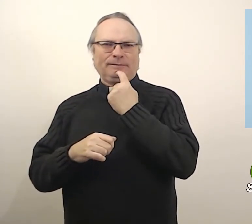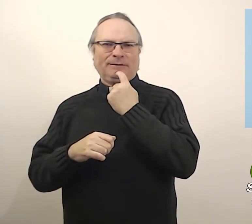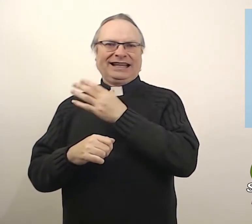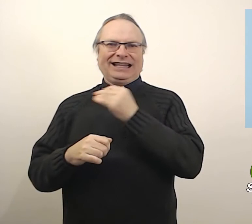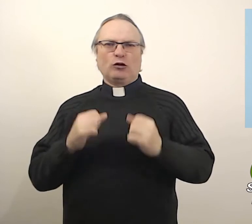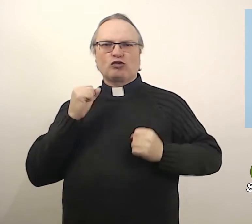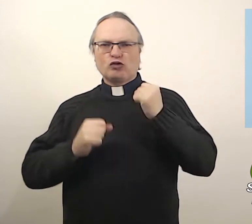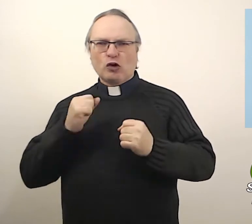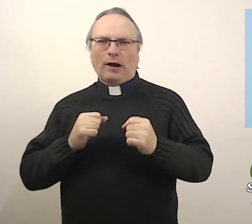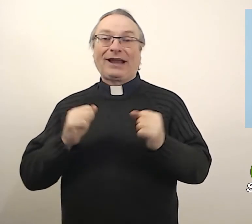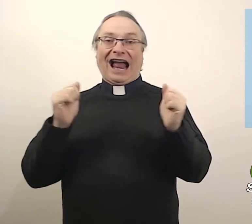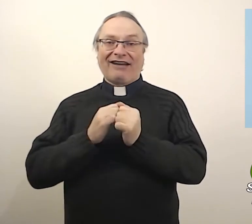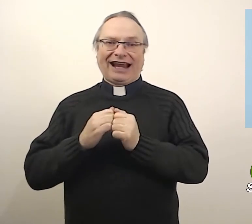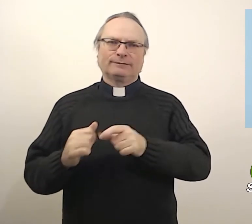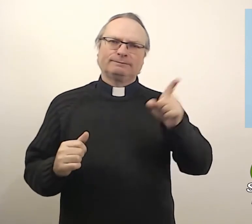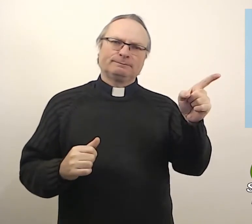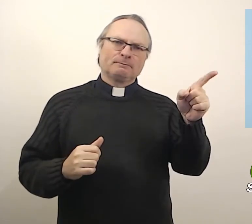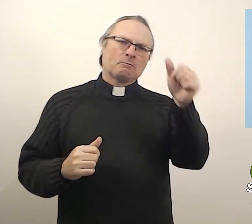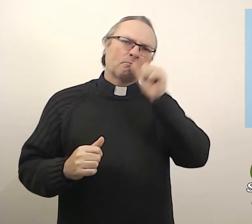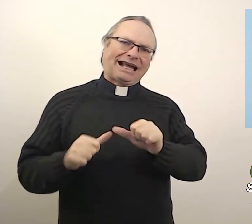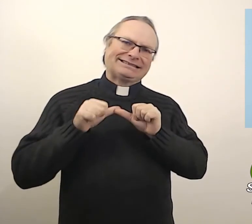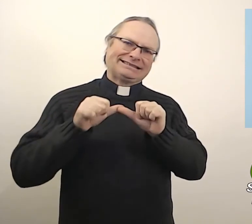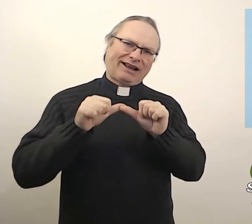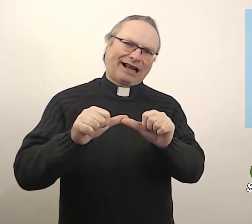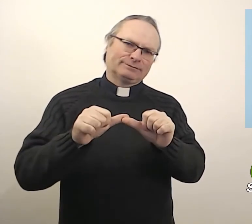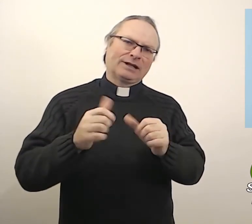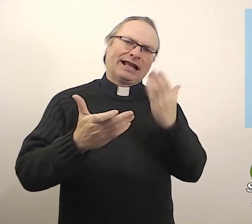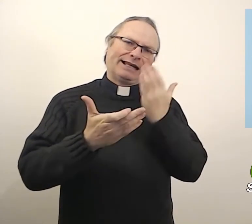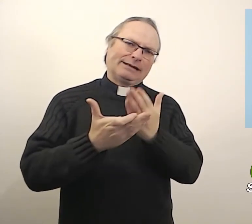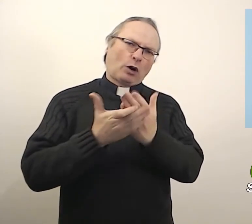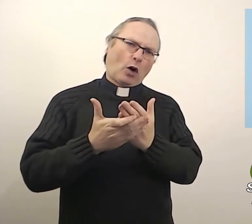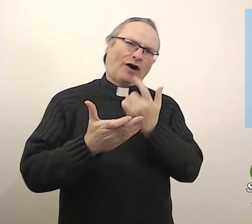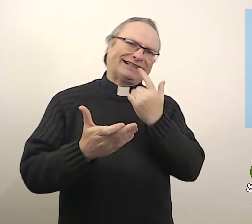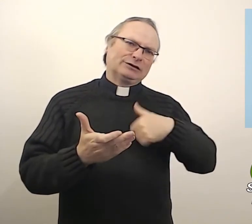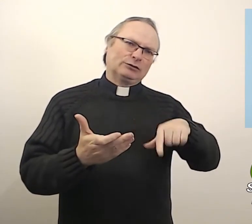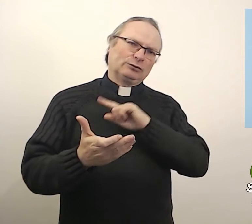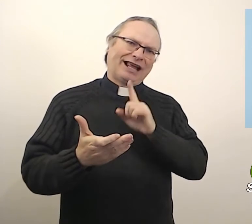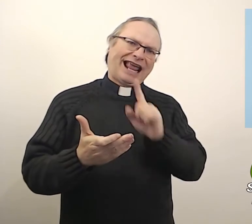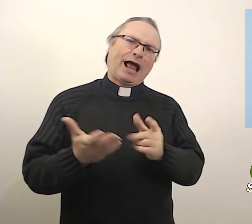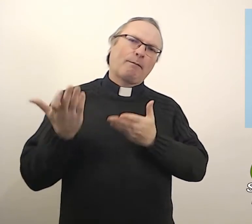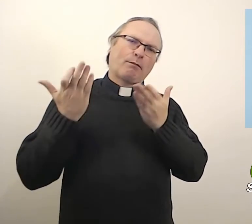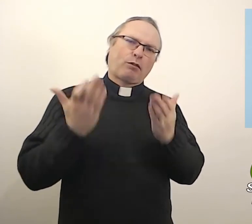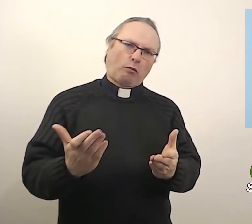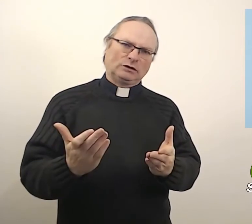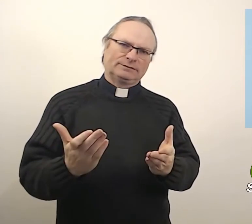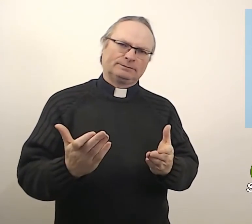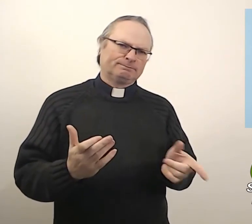et courons avec persévérance l'épreuve qui nous est proposée.